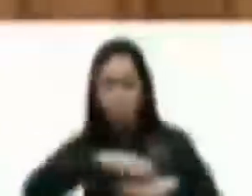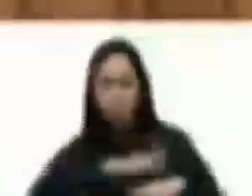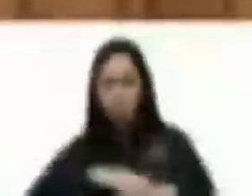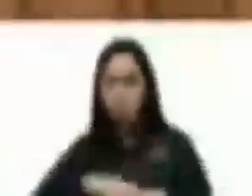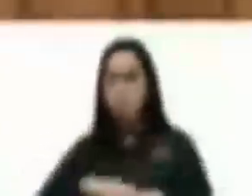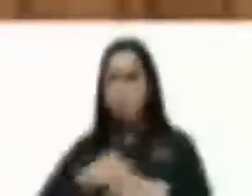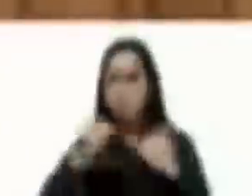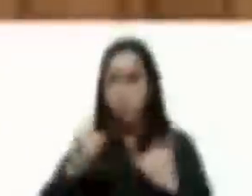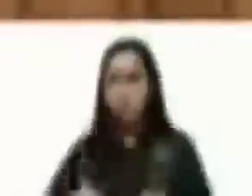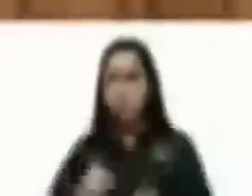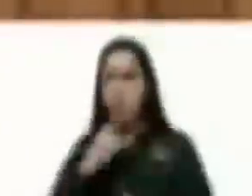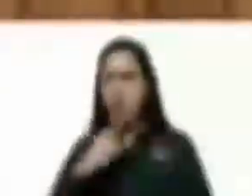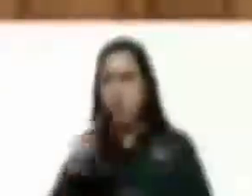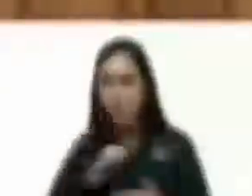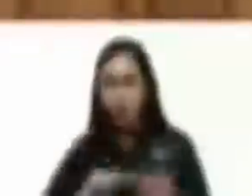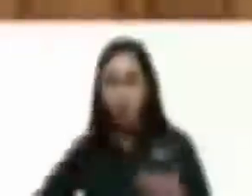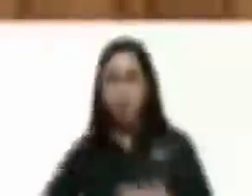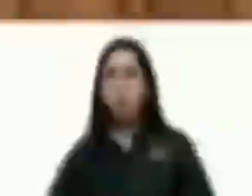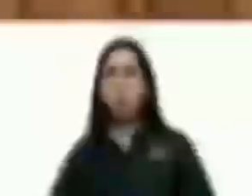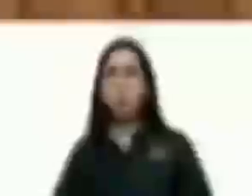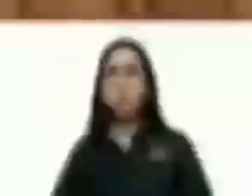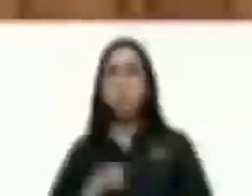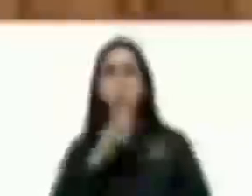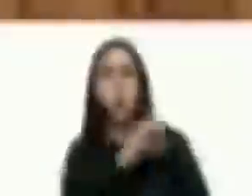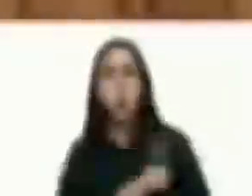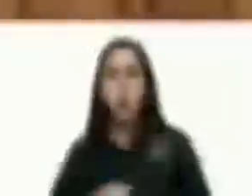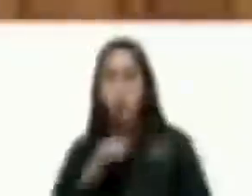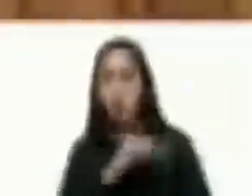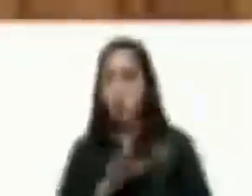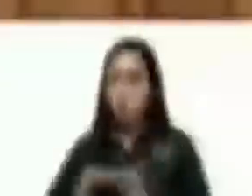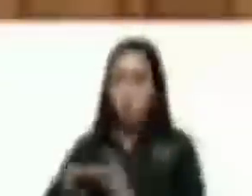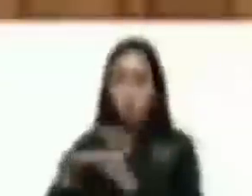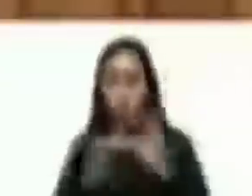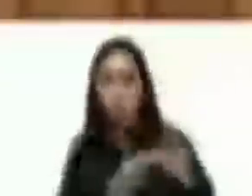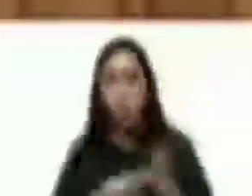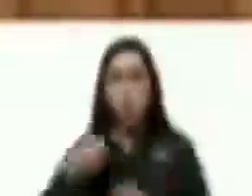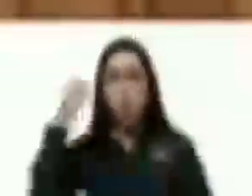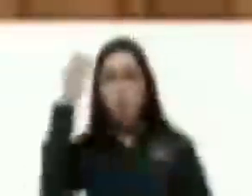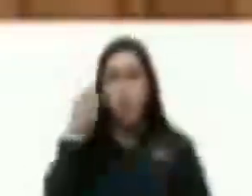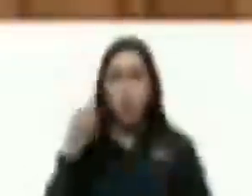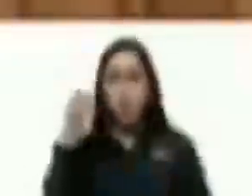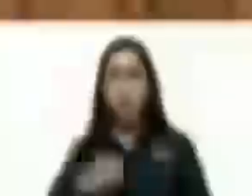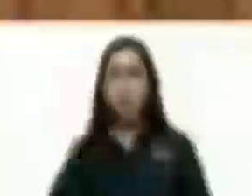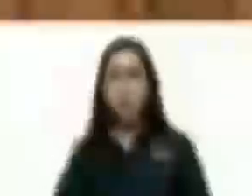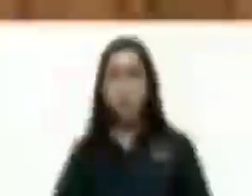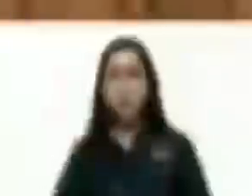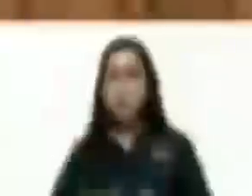tú veas por dónde van los tiros entonces aquí nosotros lo que nos tenemos que preguntar al final